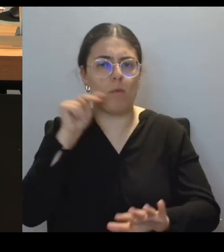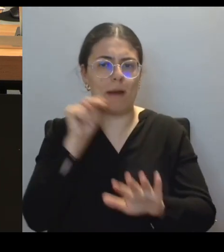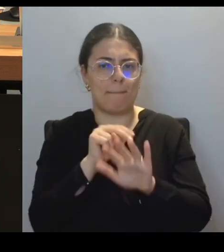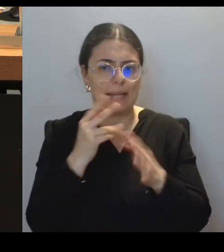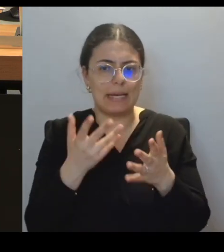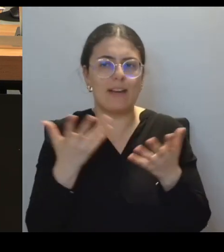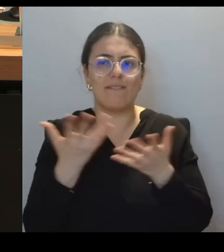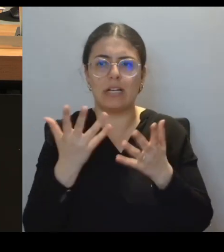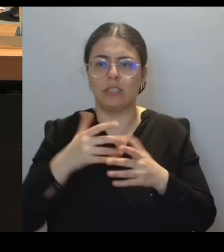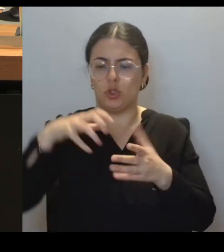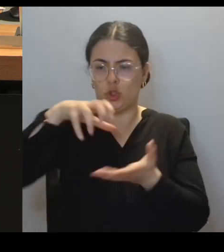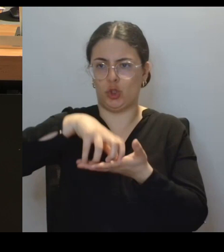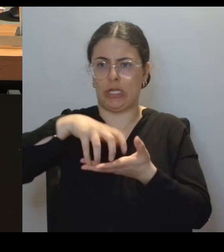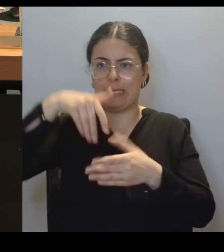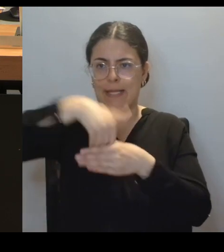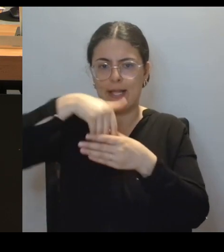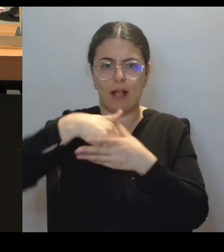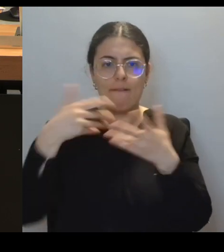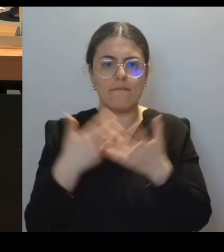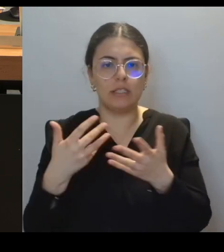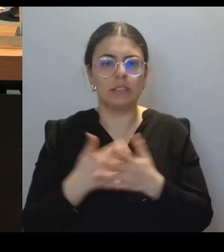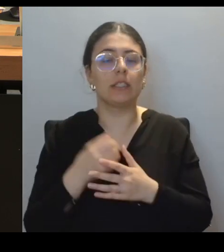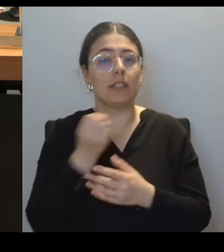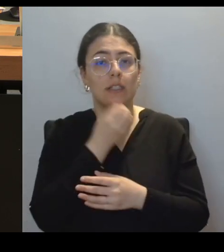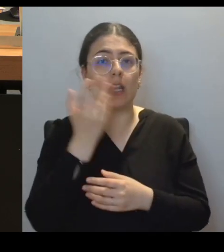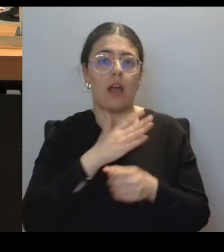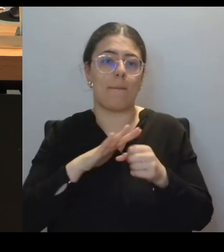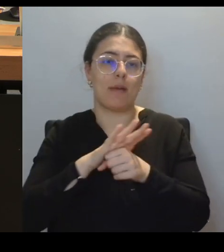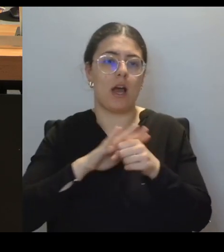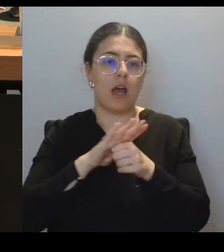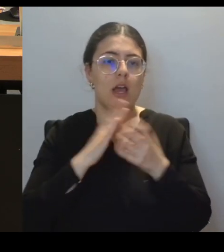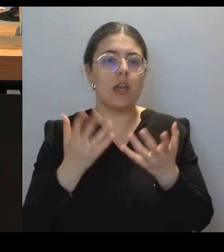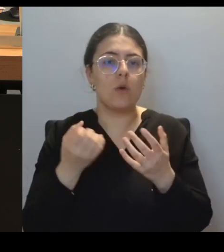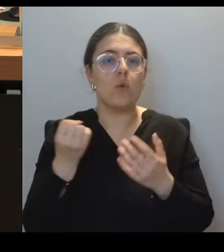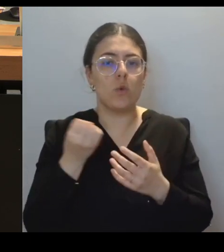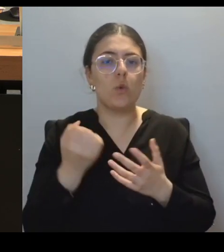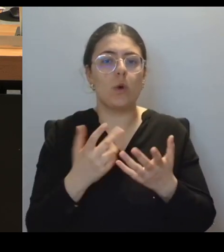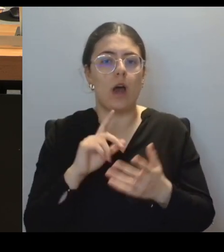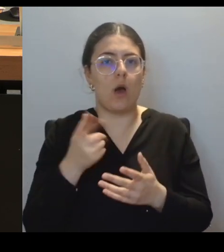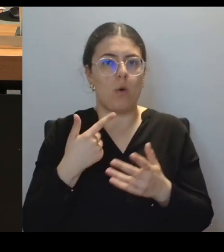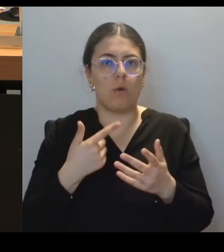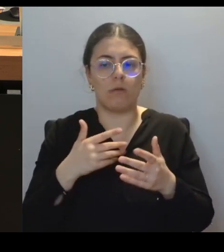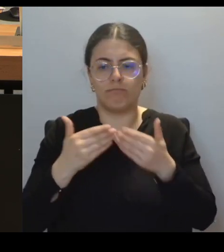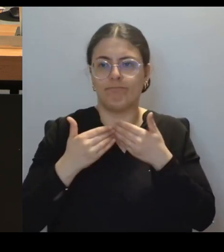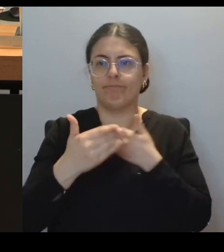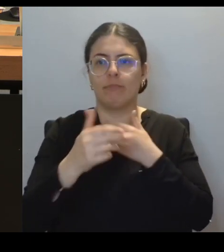werden ja an anderer Stelle heute noch im weitesten Sinne über Kreativwirtschaft sprechen. Zum Ende dieser Plenarsitzung,